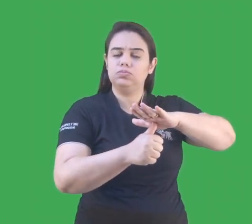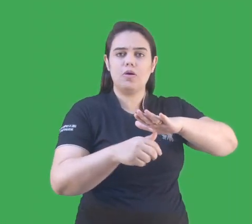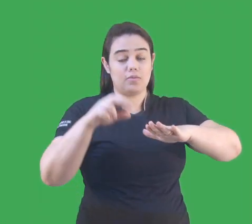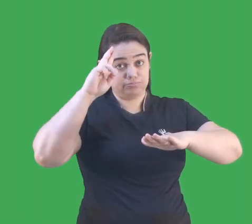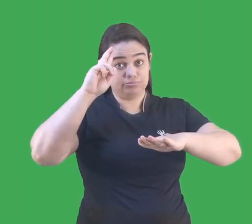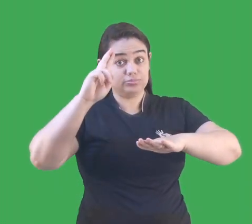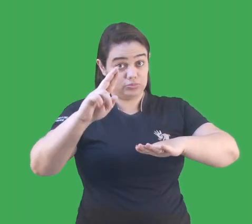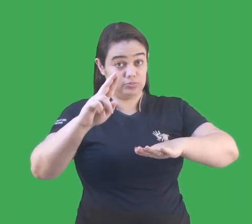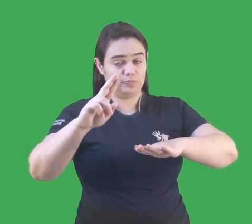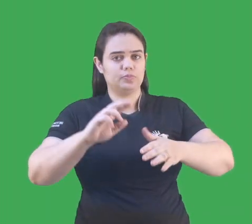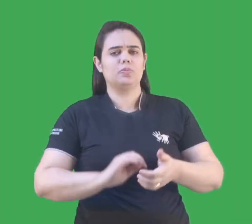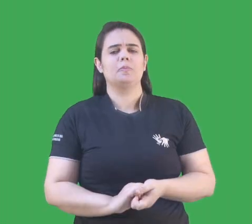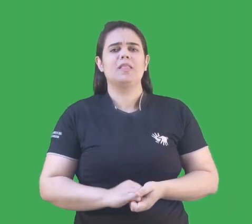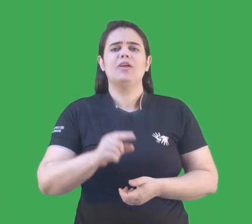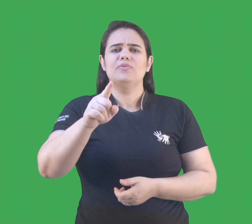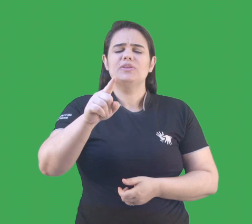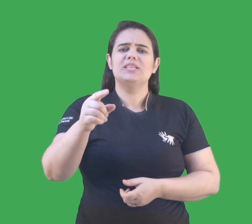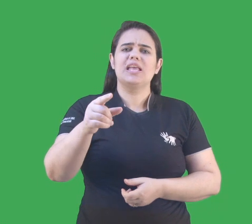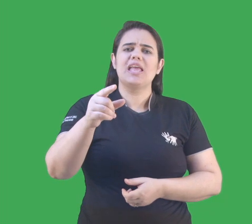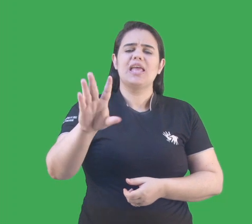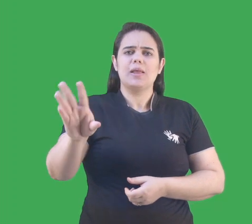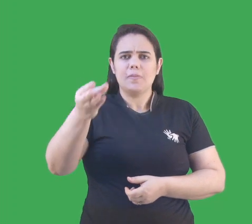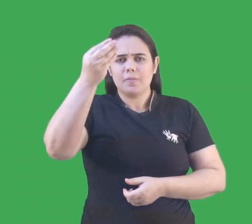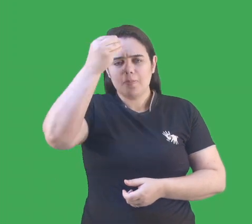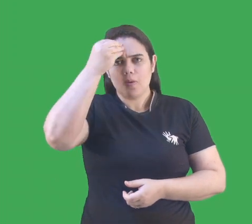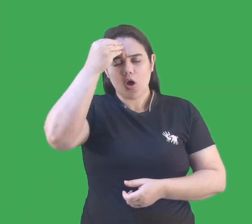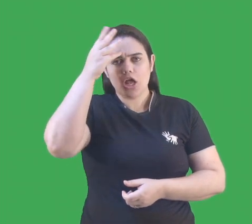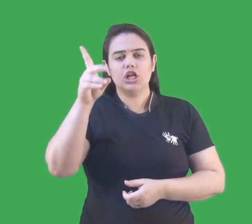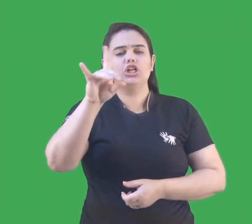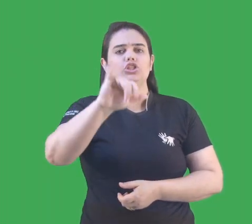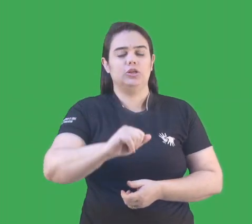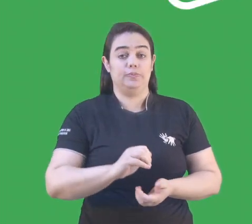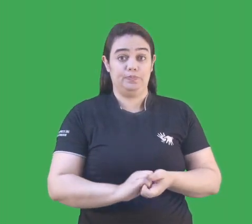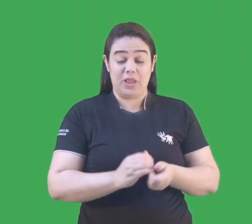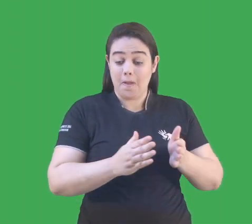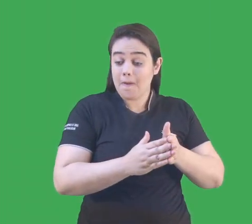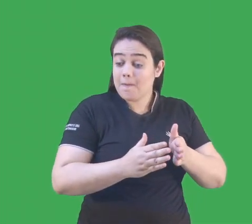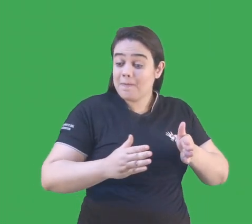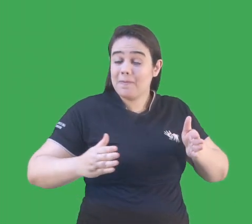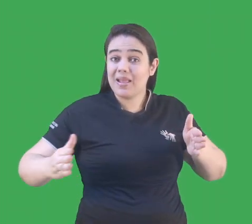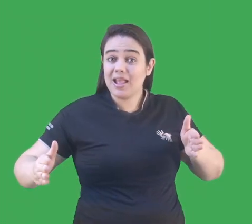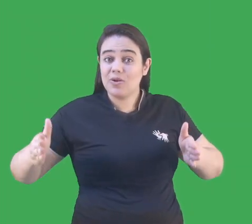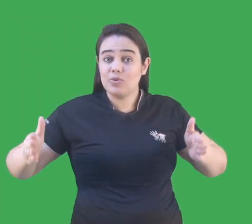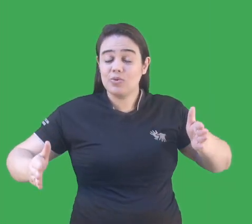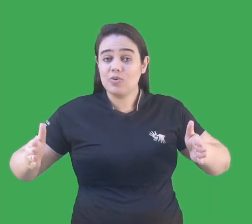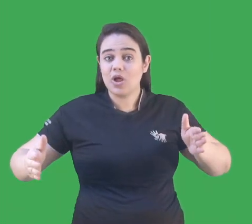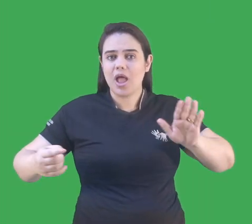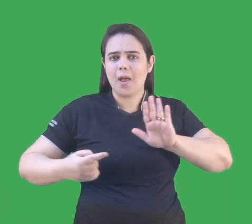Anote aí as principais datas do processo eleitoral: O período de campanha, para os candidatos